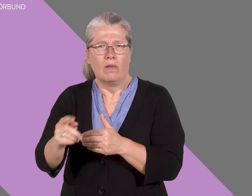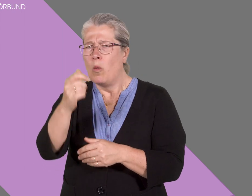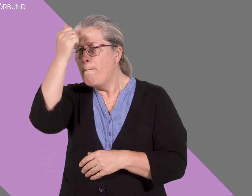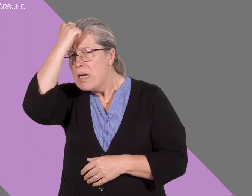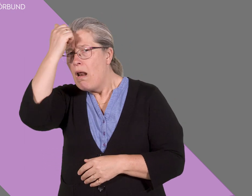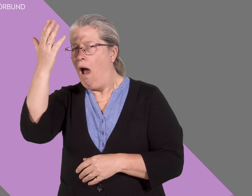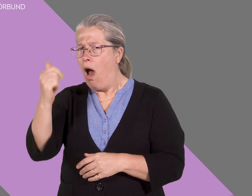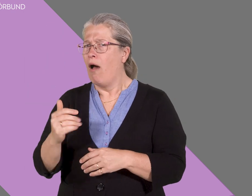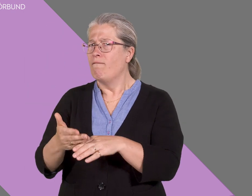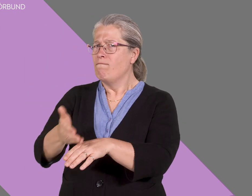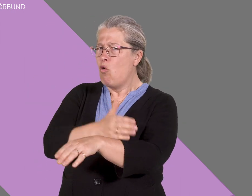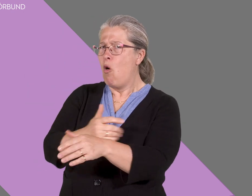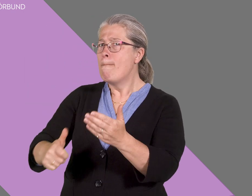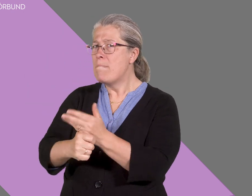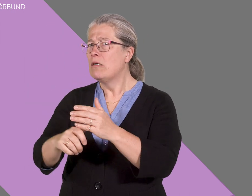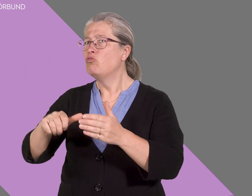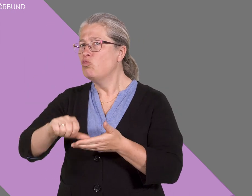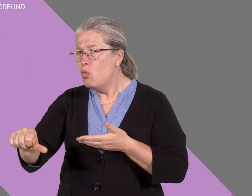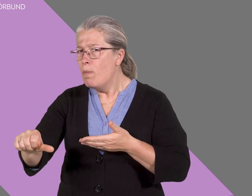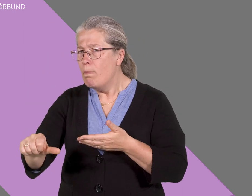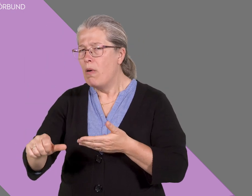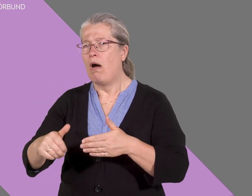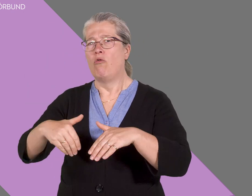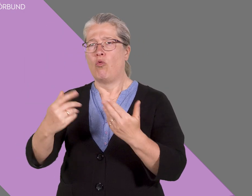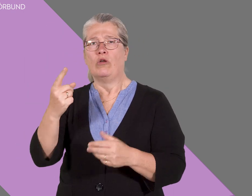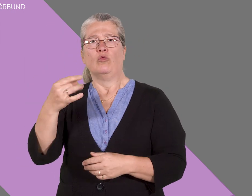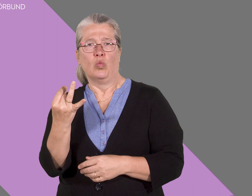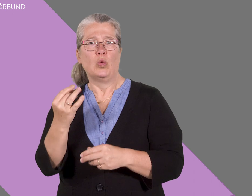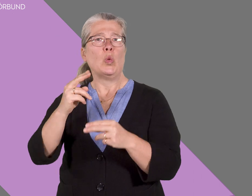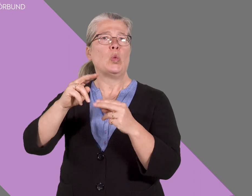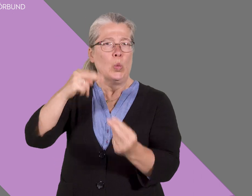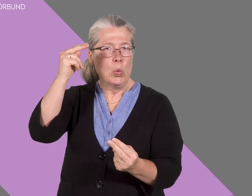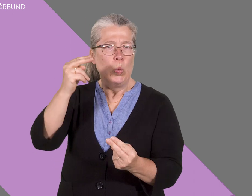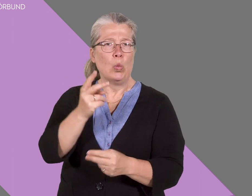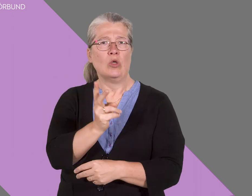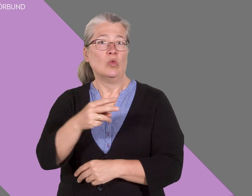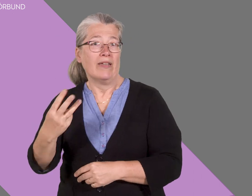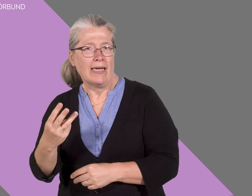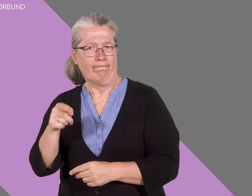Kom ihåg att du kan köpa biljett på förhand till uppvisningsdagen 17.6.2023, -